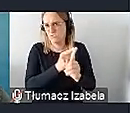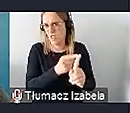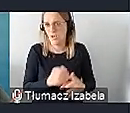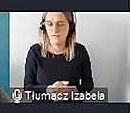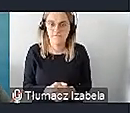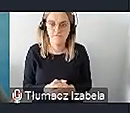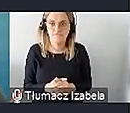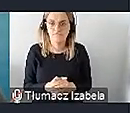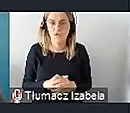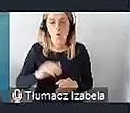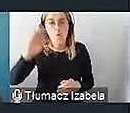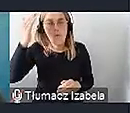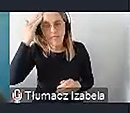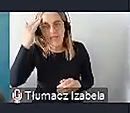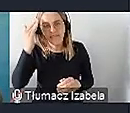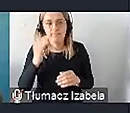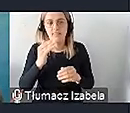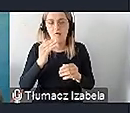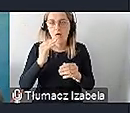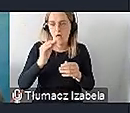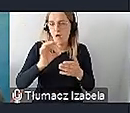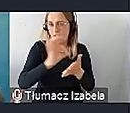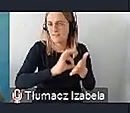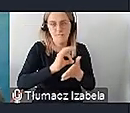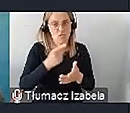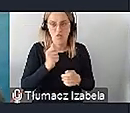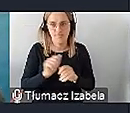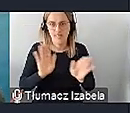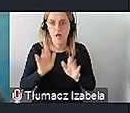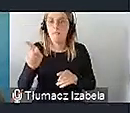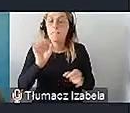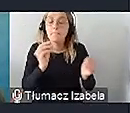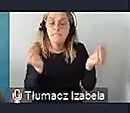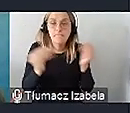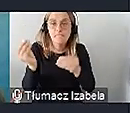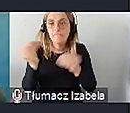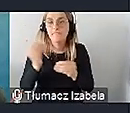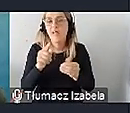Więc umiejętność obrazowania to niekoniecznie musi być rysowanie. O tym dzisiaj sobie też powiemy.